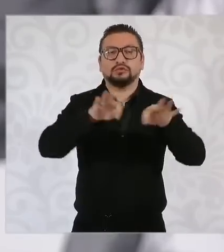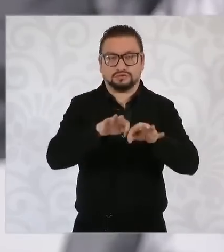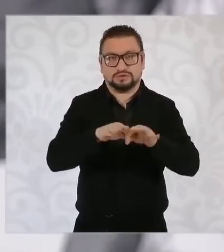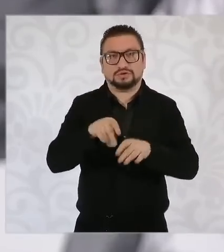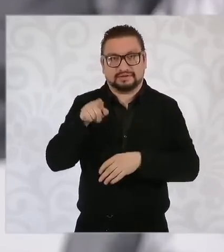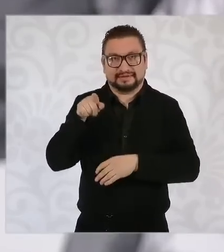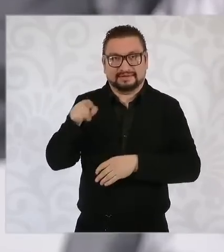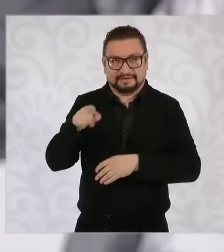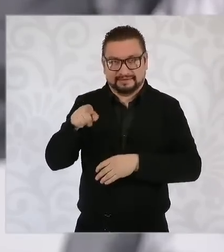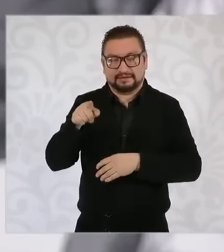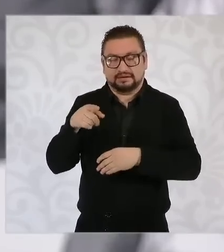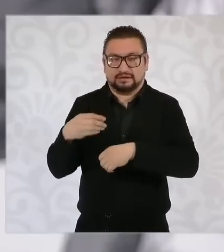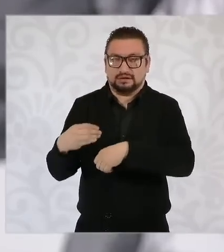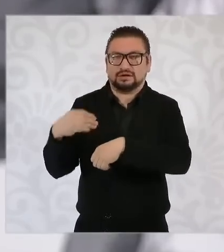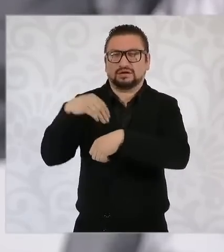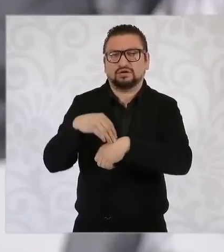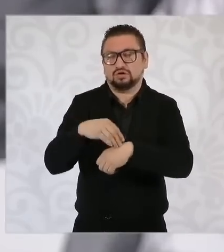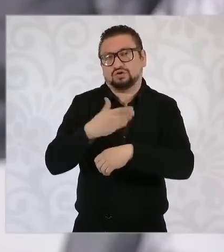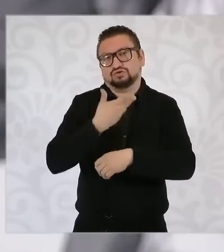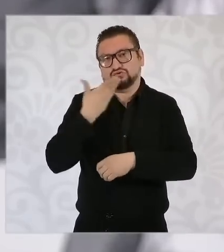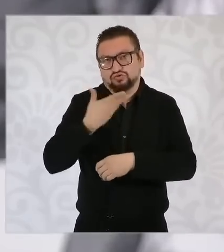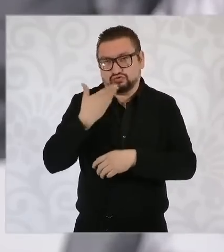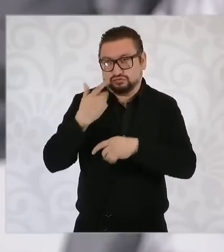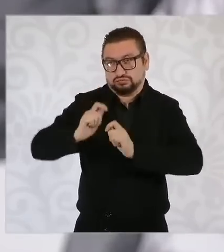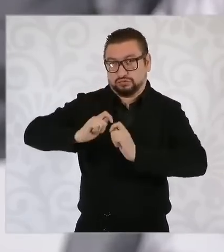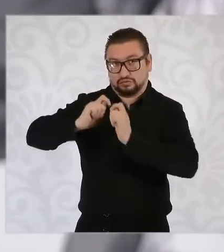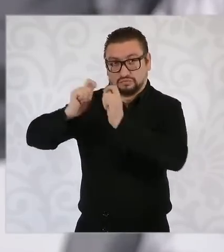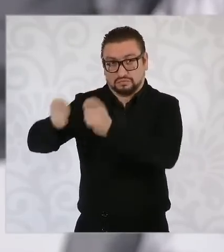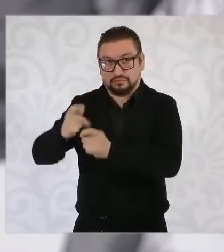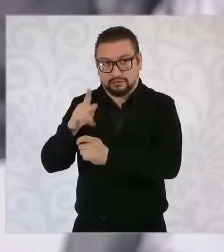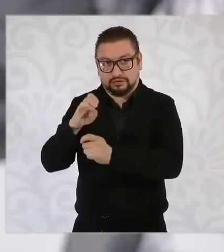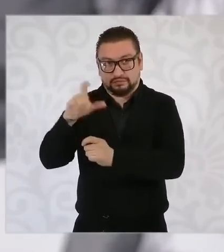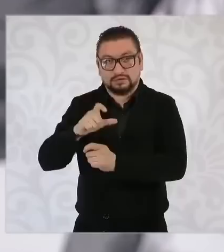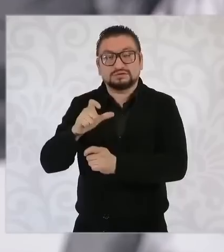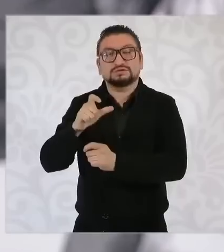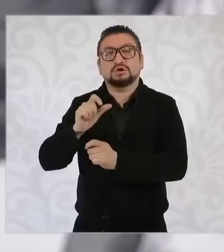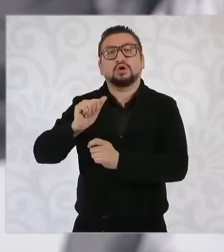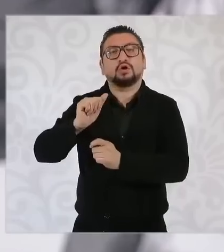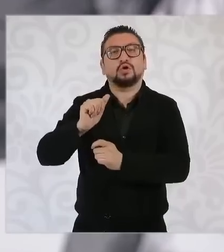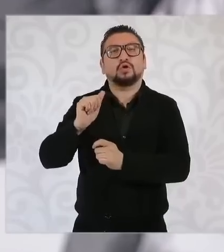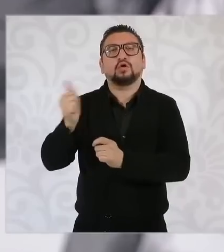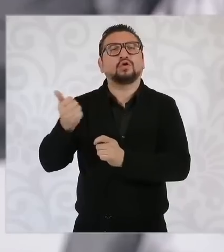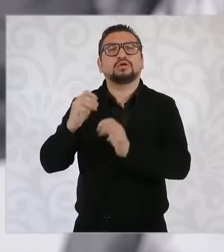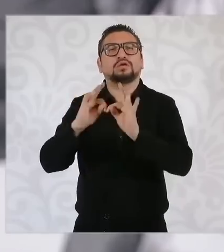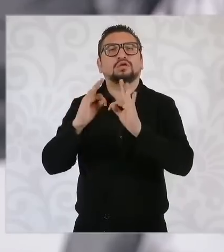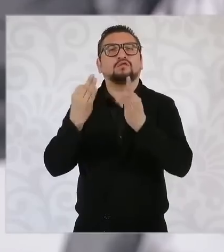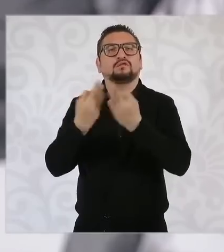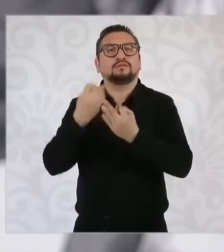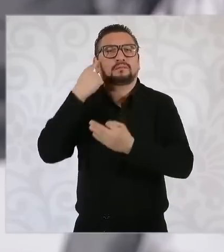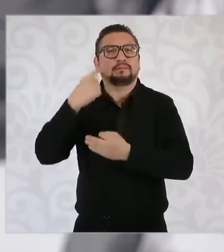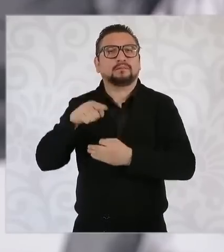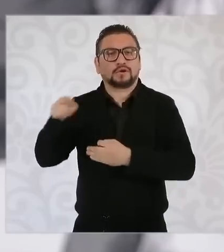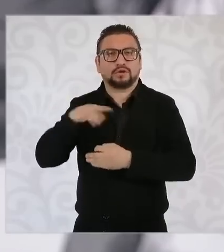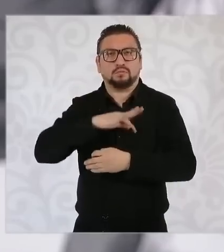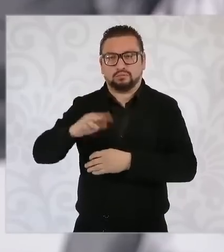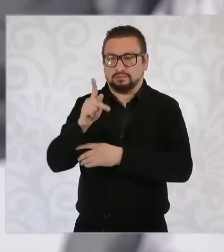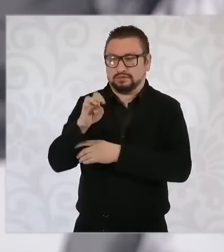la figura tradicional de asignación a Pemex una figura que permite la asignación a Pemex para